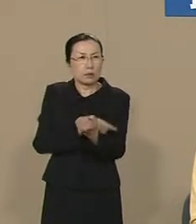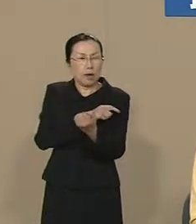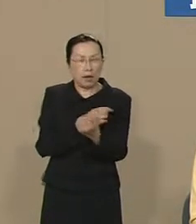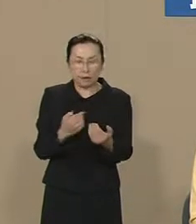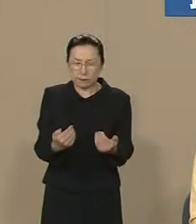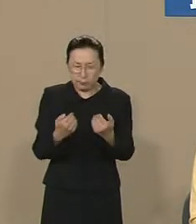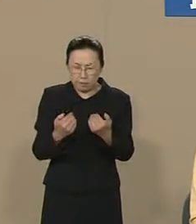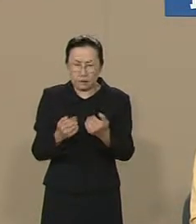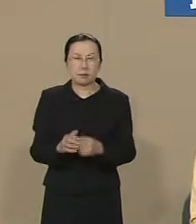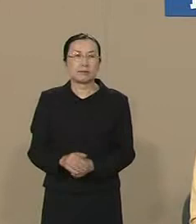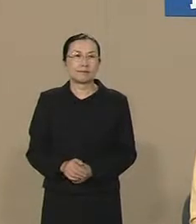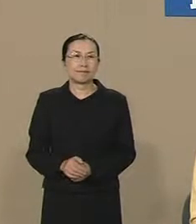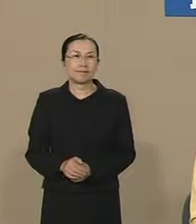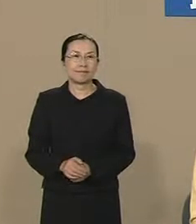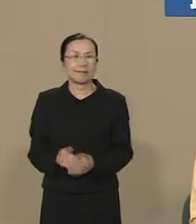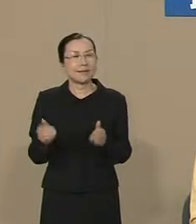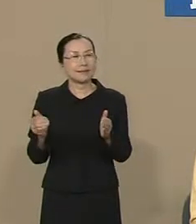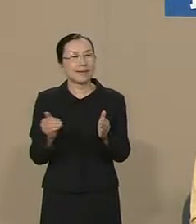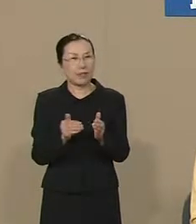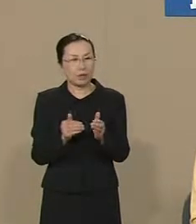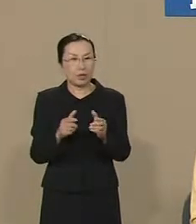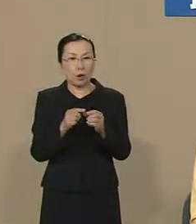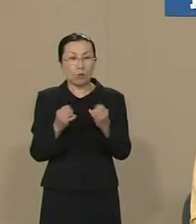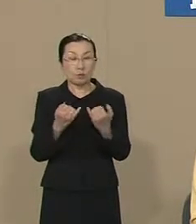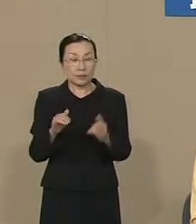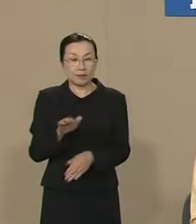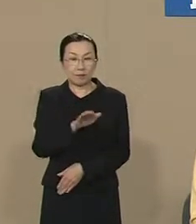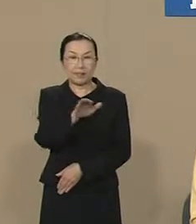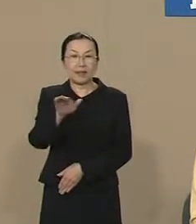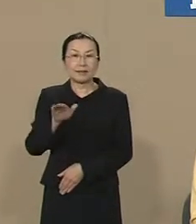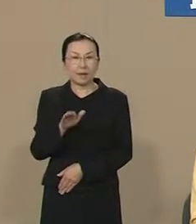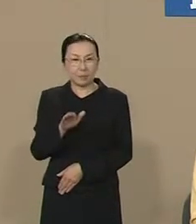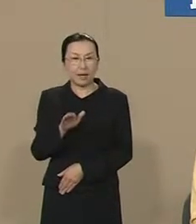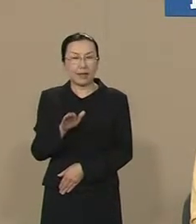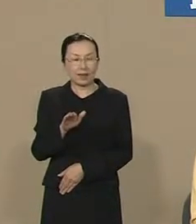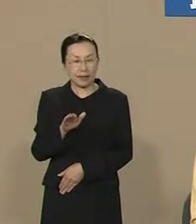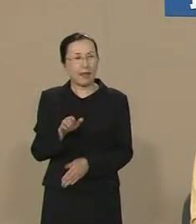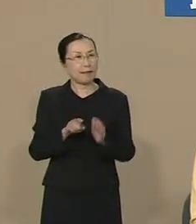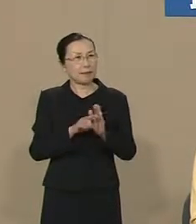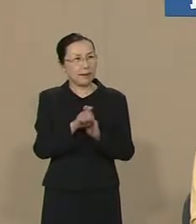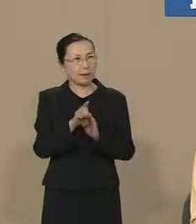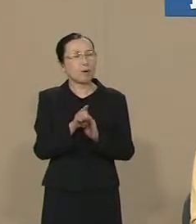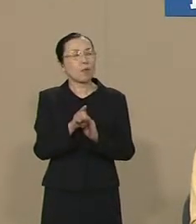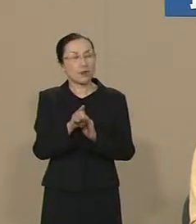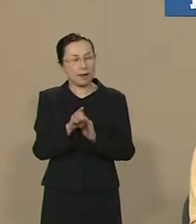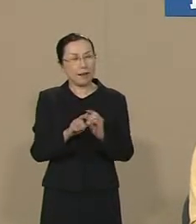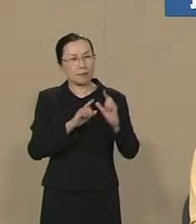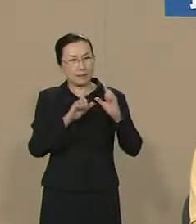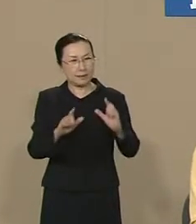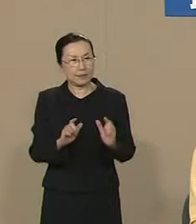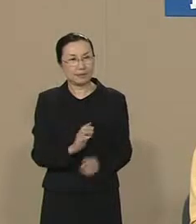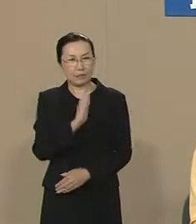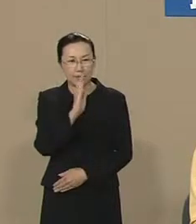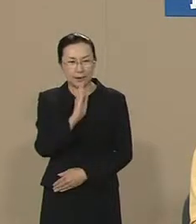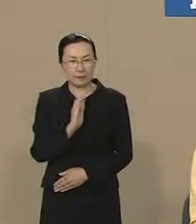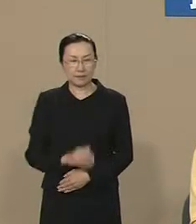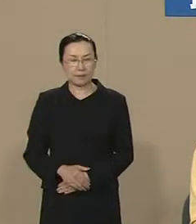最後に､国民の皆様へ､ 海江田代表からメッセージを お願いします｡